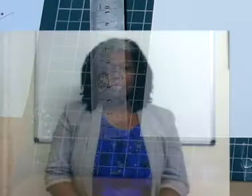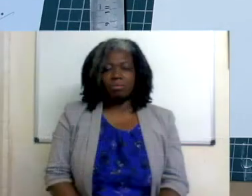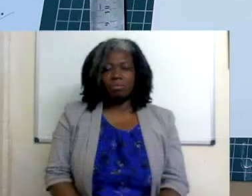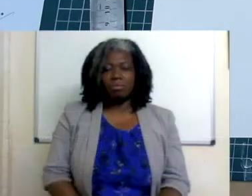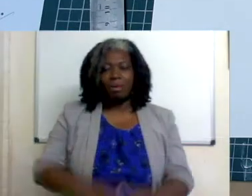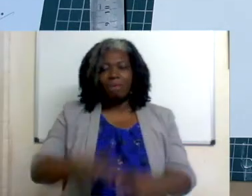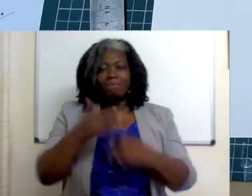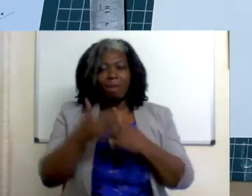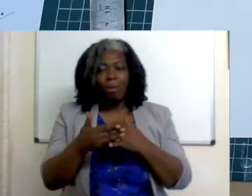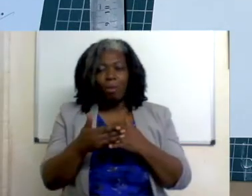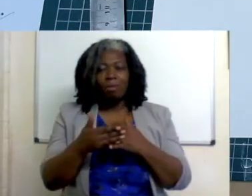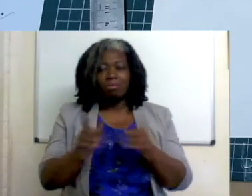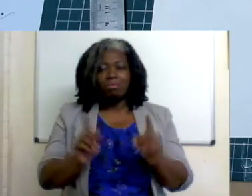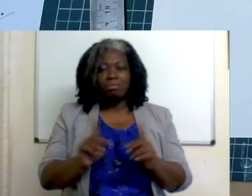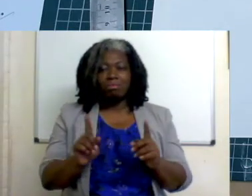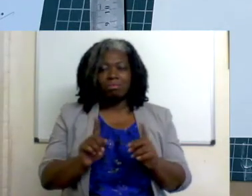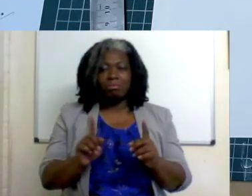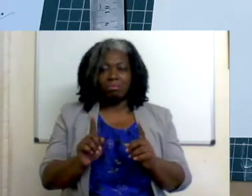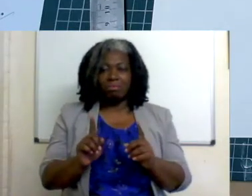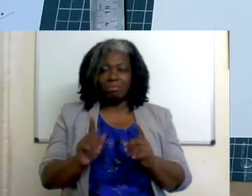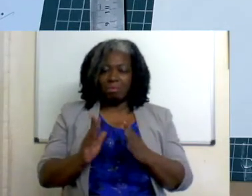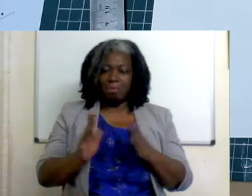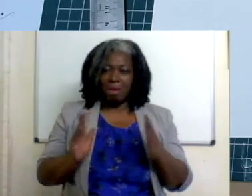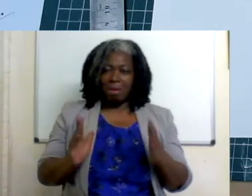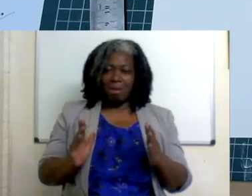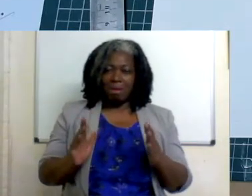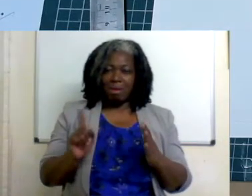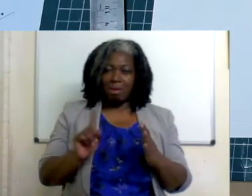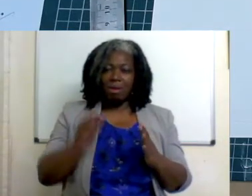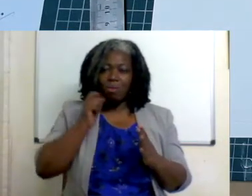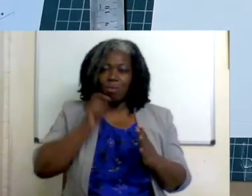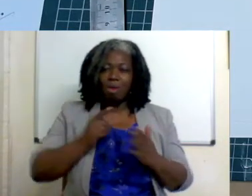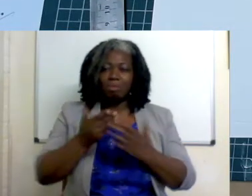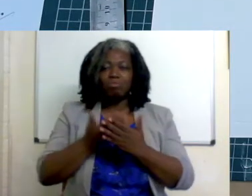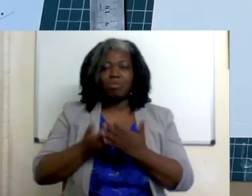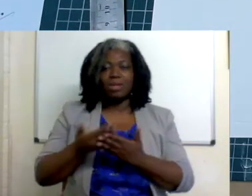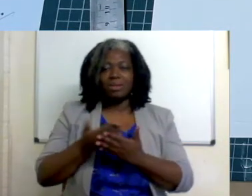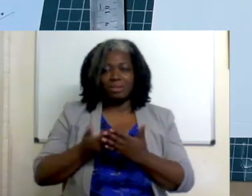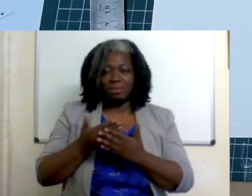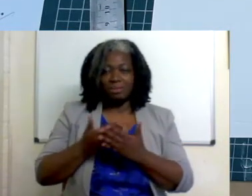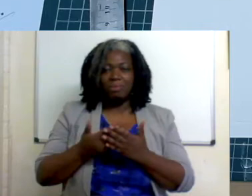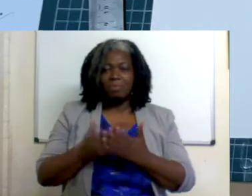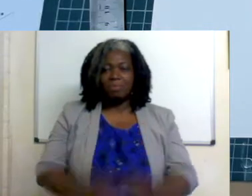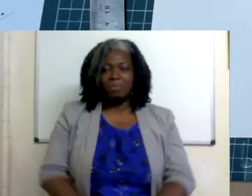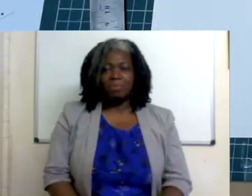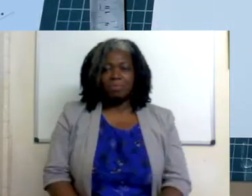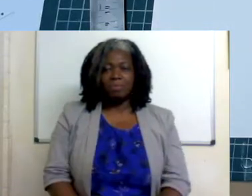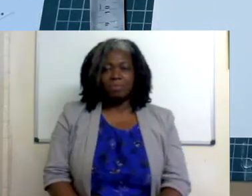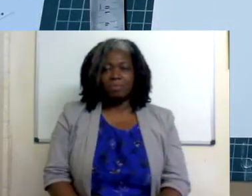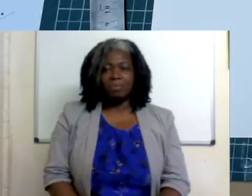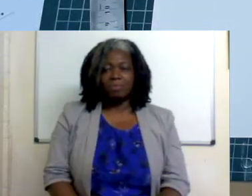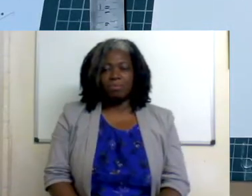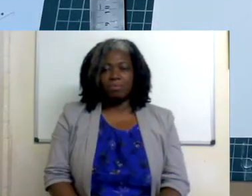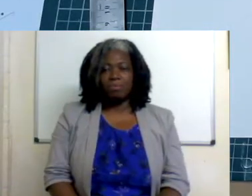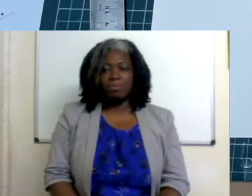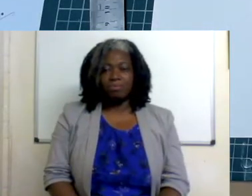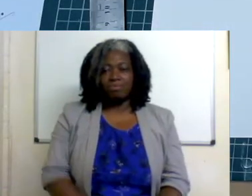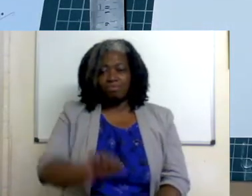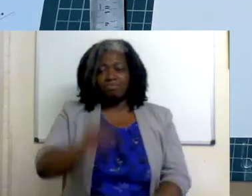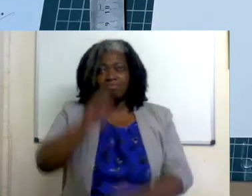Posledni prvek je velky krajic bileho chleba. Tak, uz si dovedete predstavit,